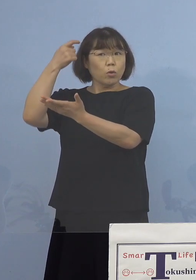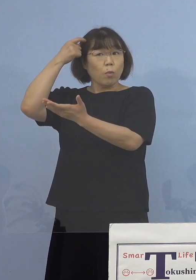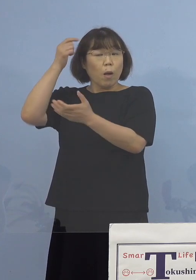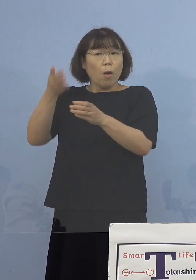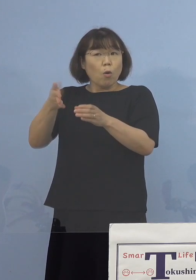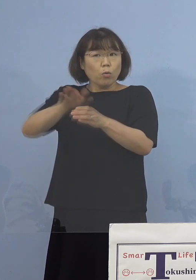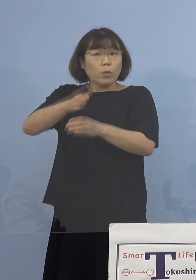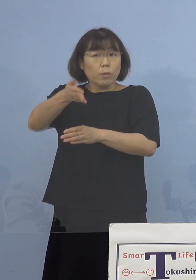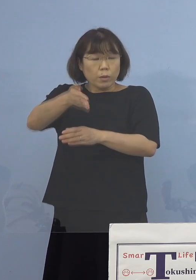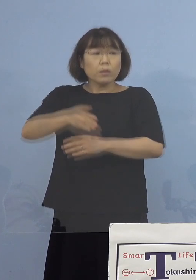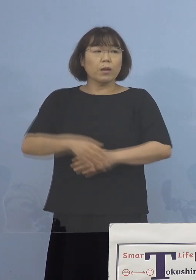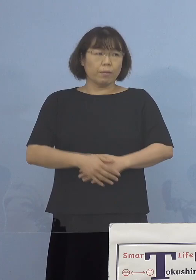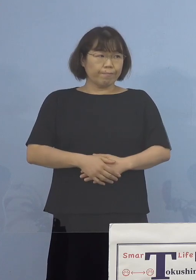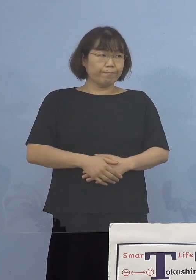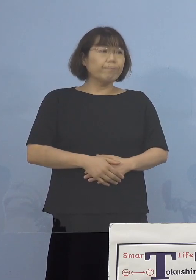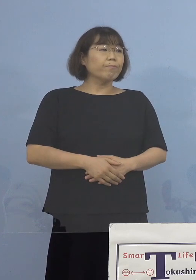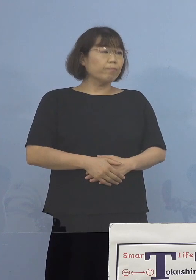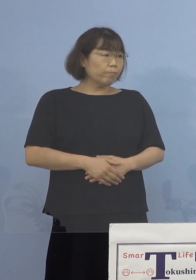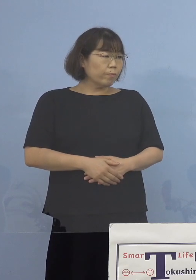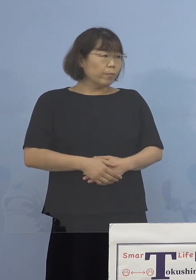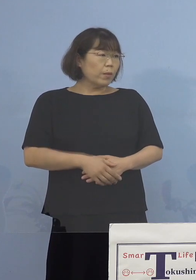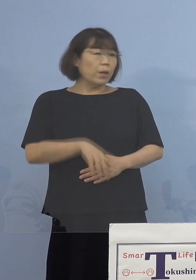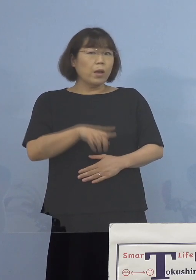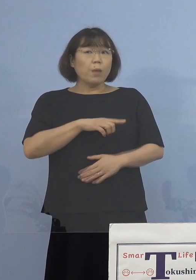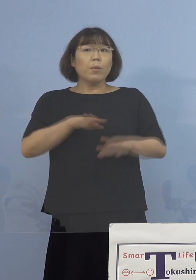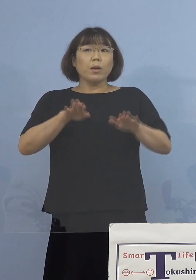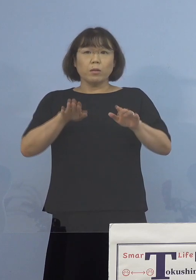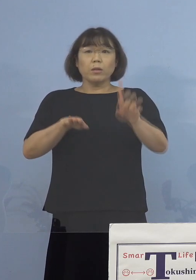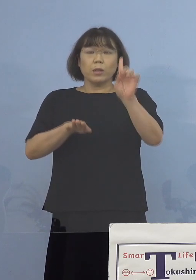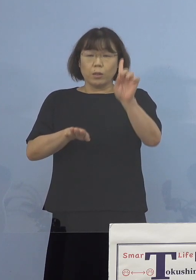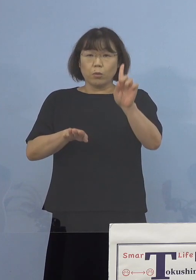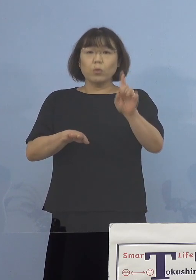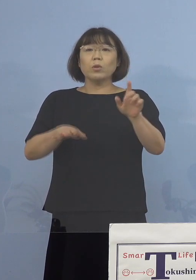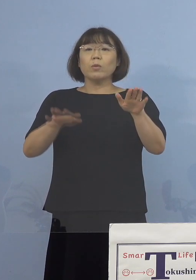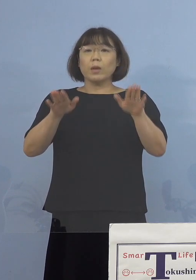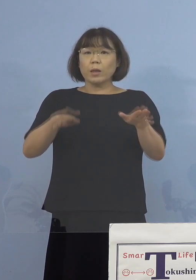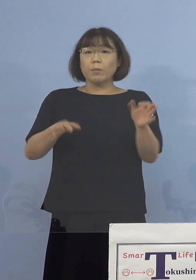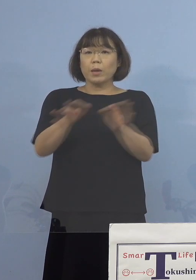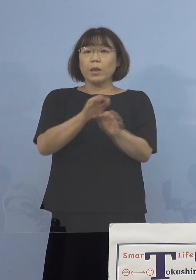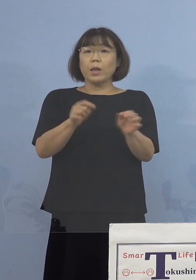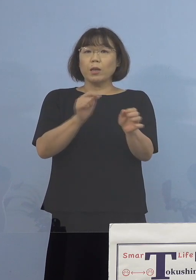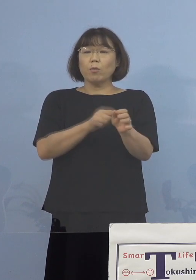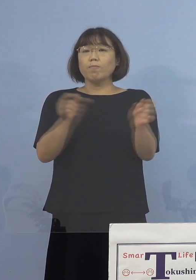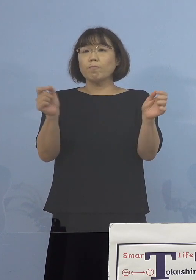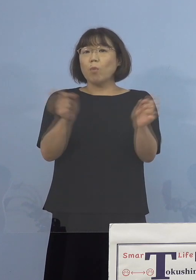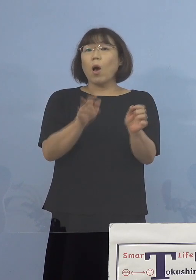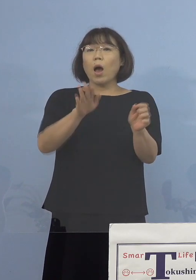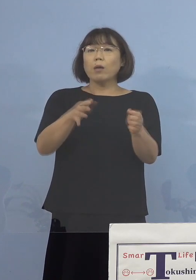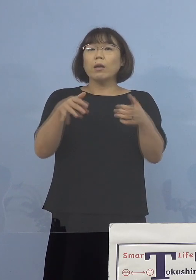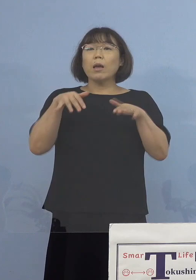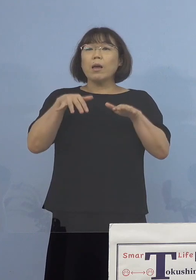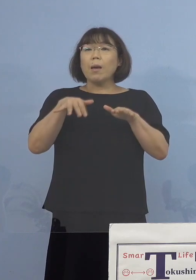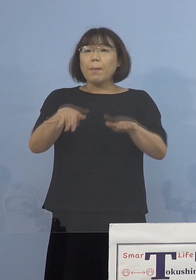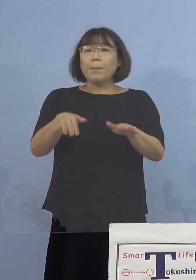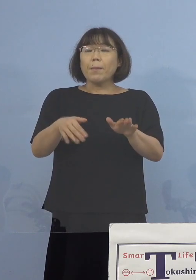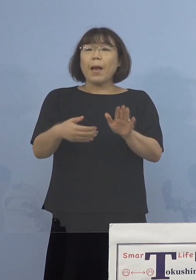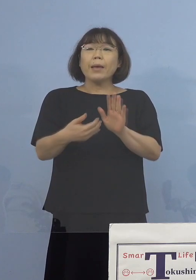（危機事象統括監） まず一つは、今、時短要請をかけておりますので 「まん延防止（等重点措置）」を かけることが目的ではなくて